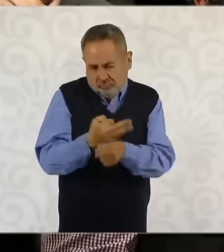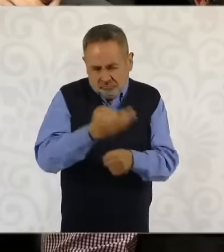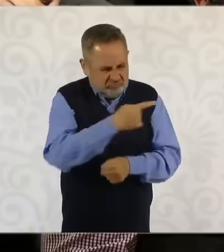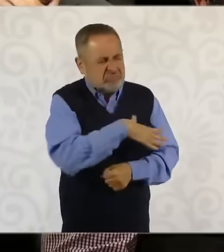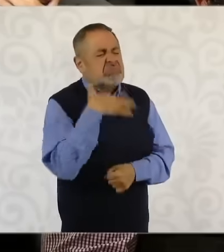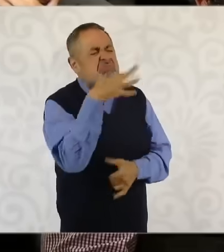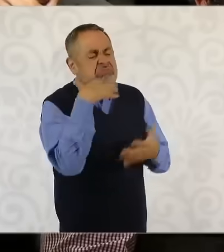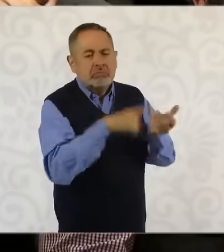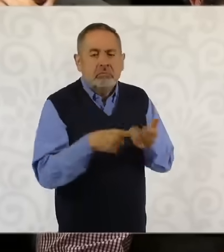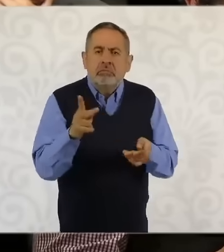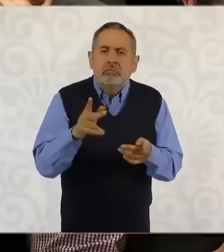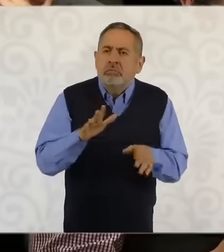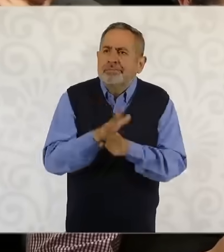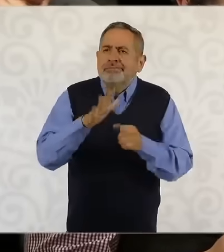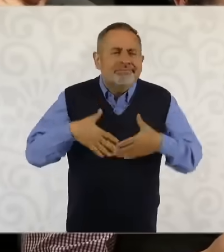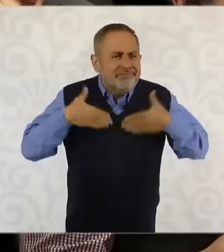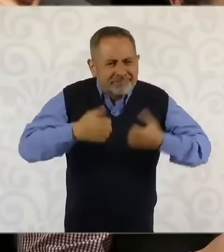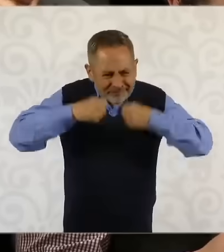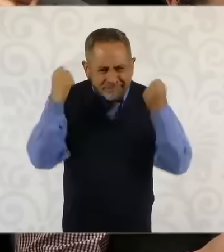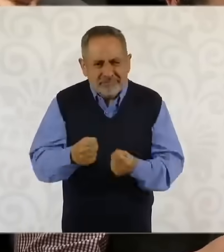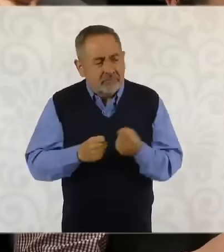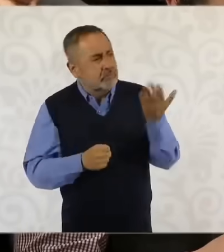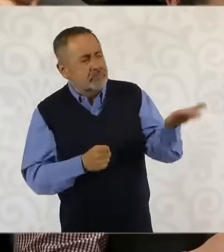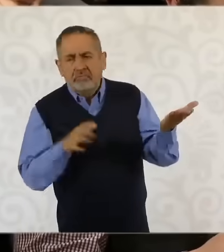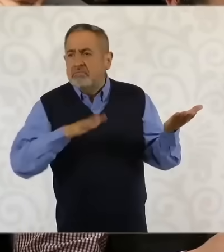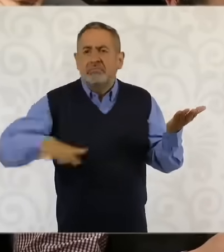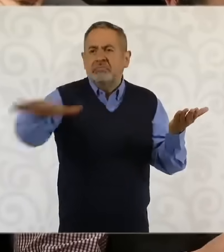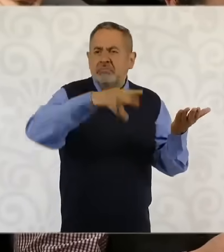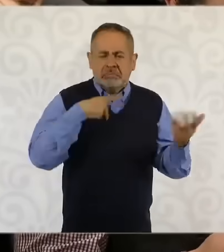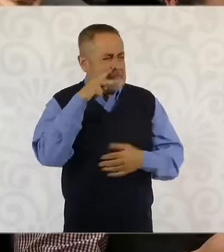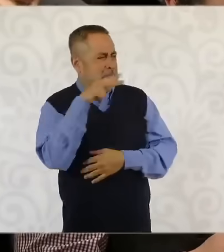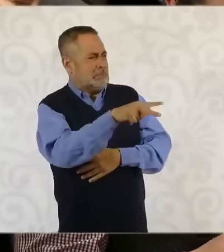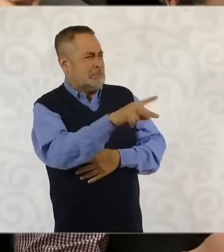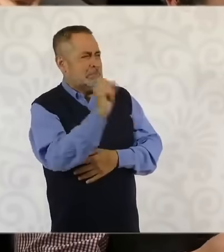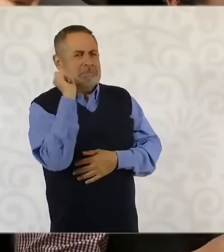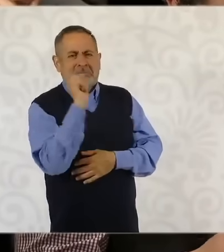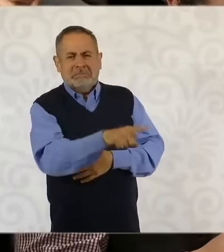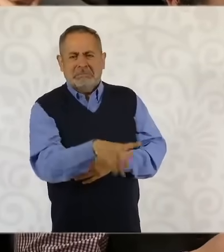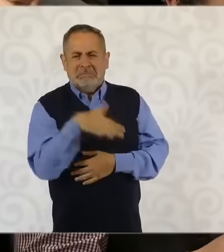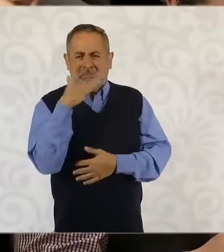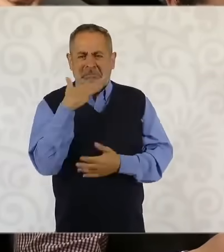pero ¿qué garantía presidenta puede tener el pueblo de México de que realmente va a cambiar